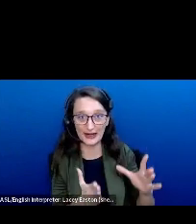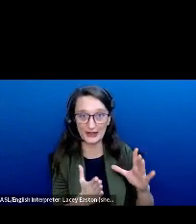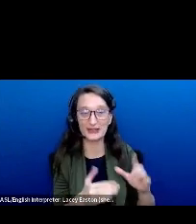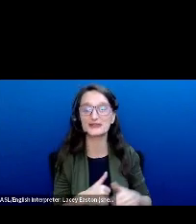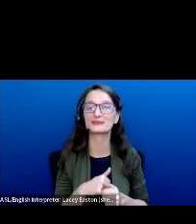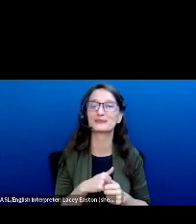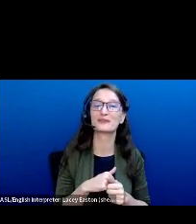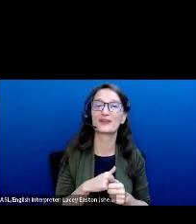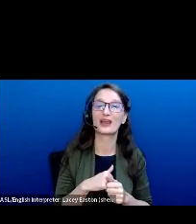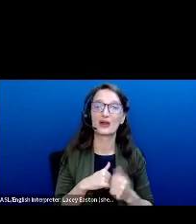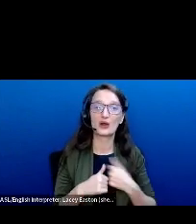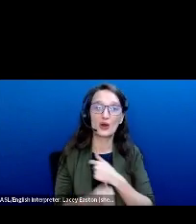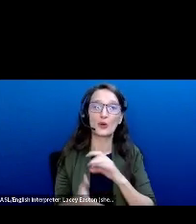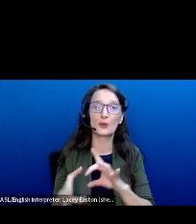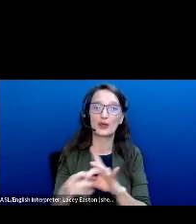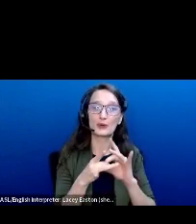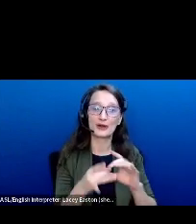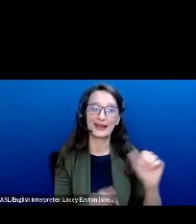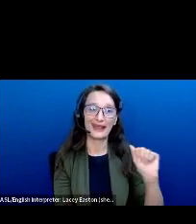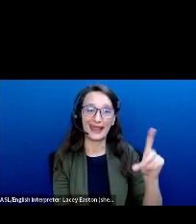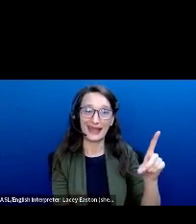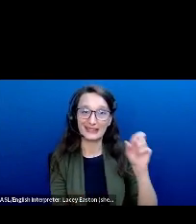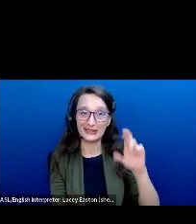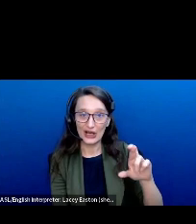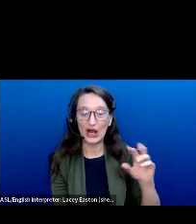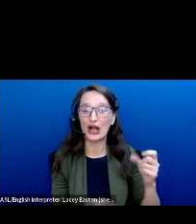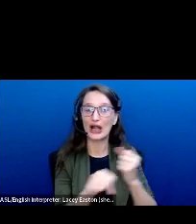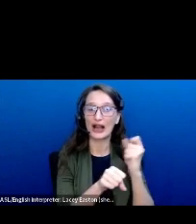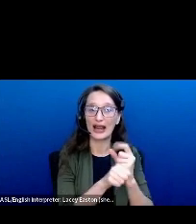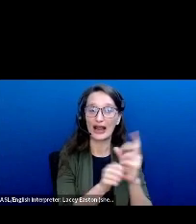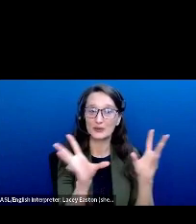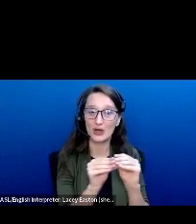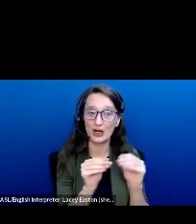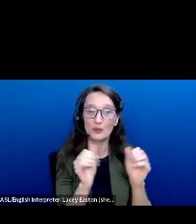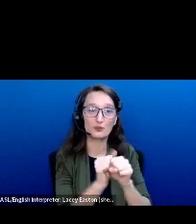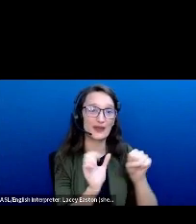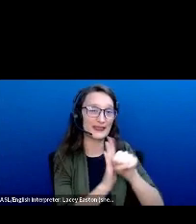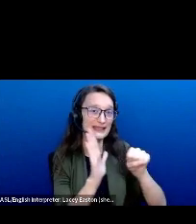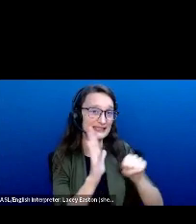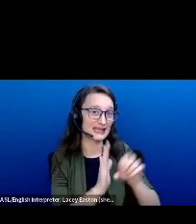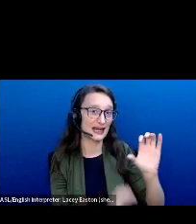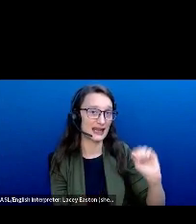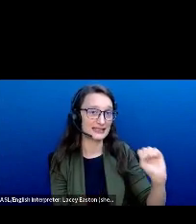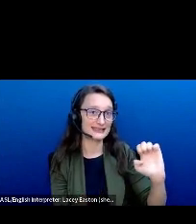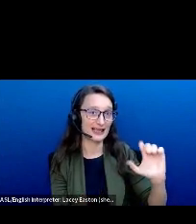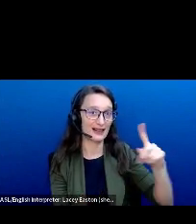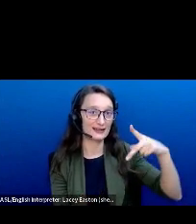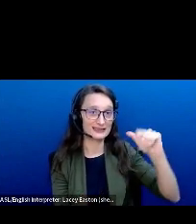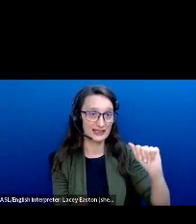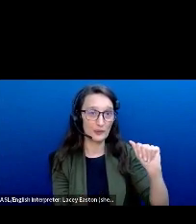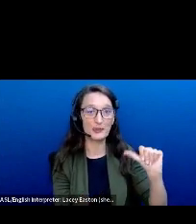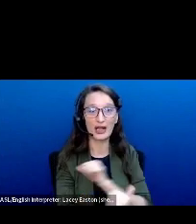la conferencia anual de ADR con la asociación estatal SELPA. También estamos trabajando con